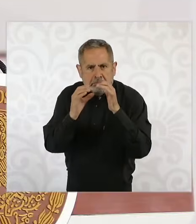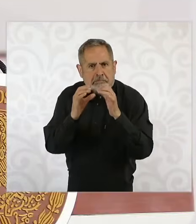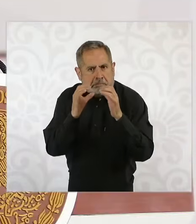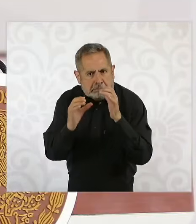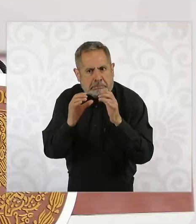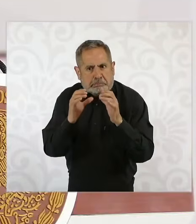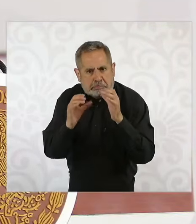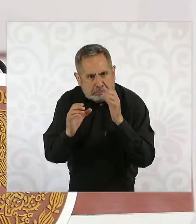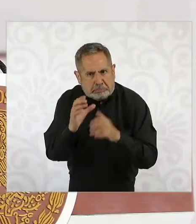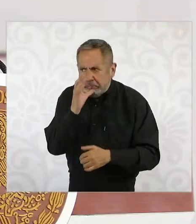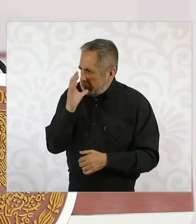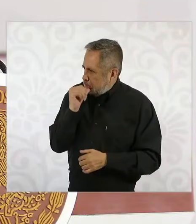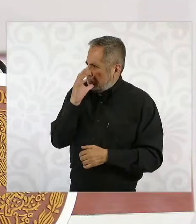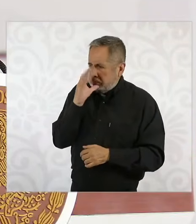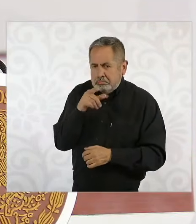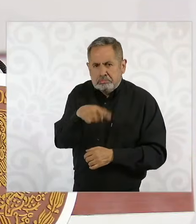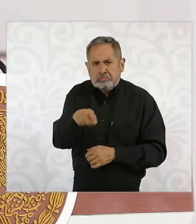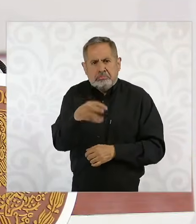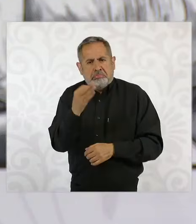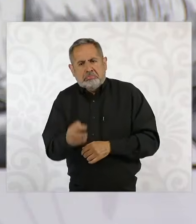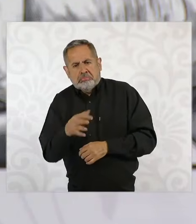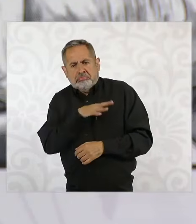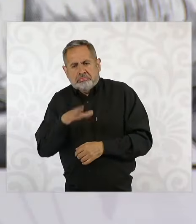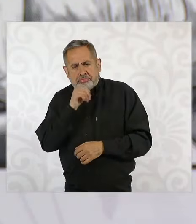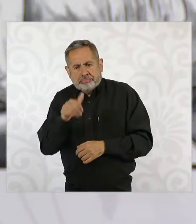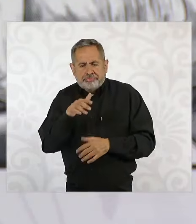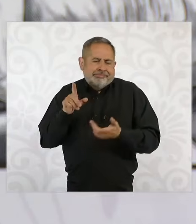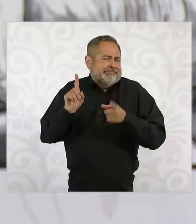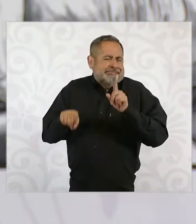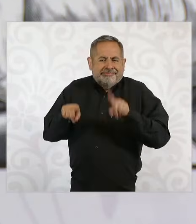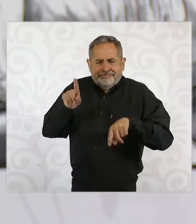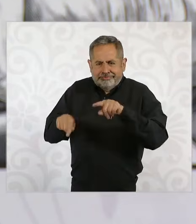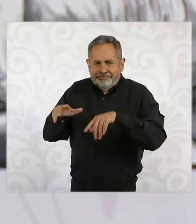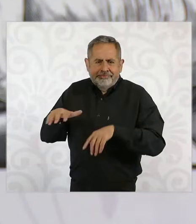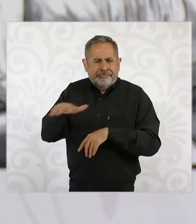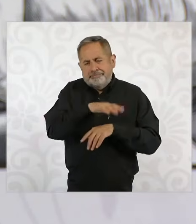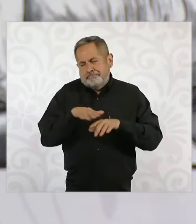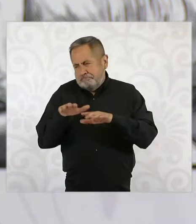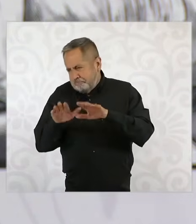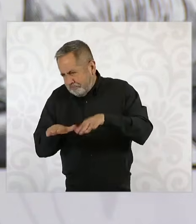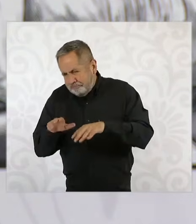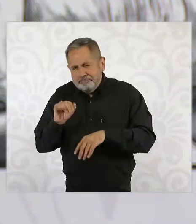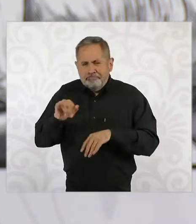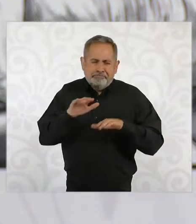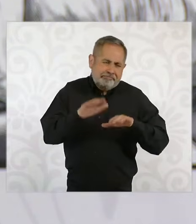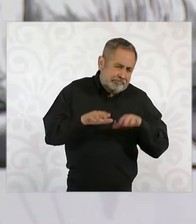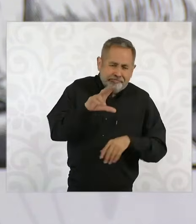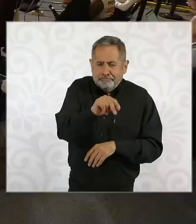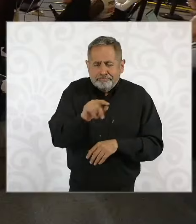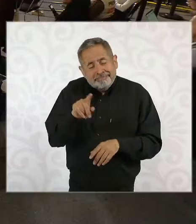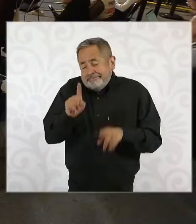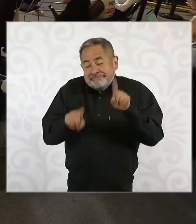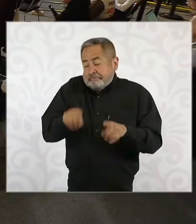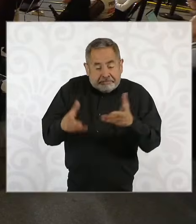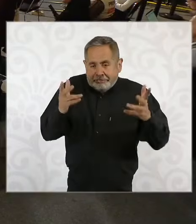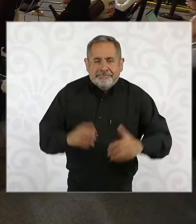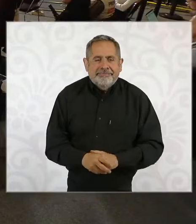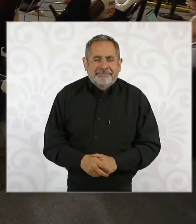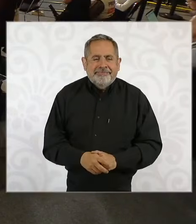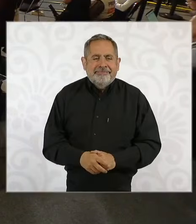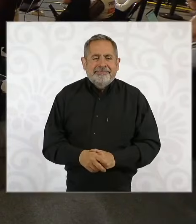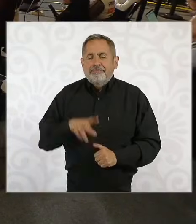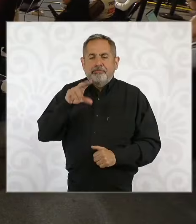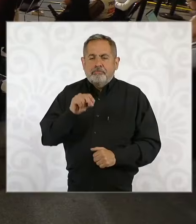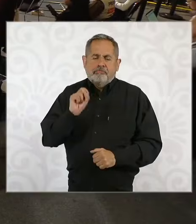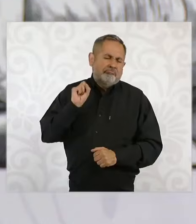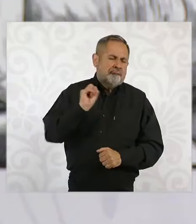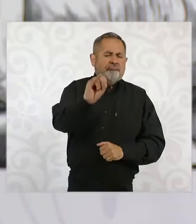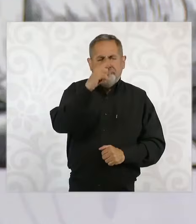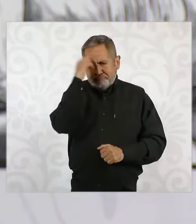el interlocutor acepta. Entonces, a veces sí y a veces no. No es un rotundo sí o un rotundo no.